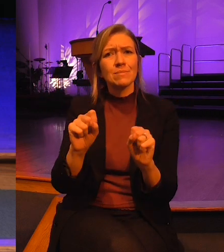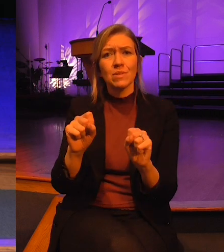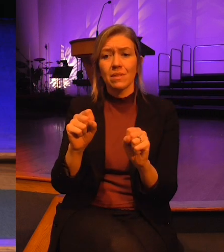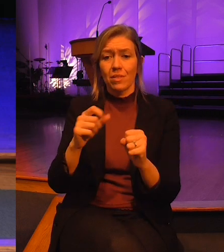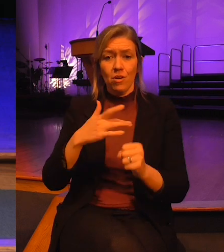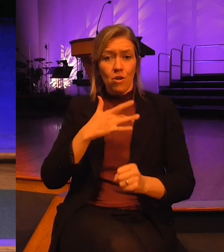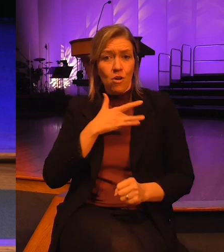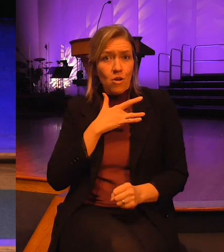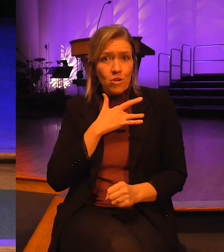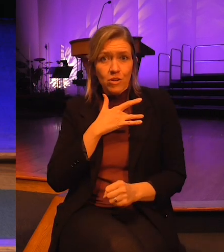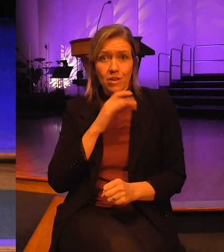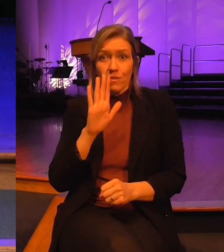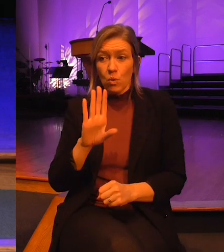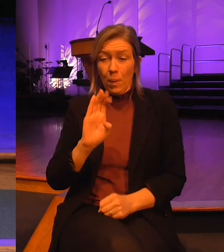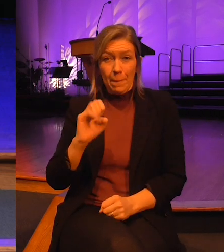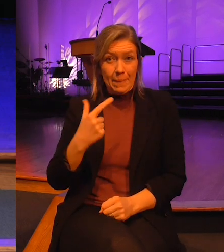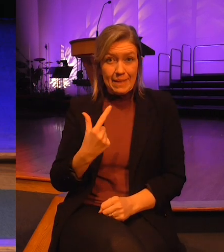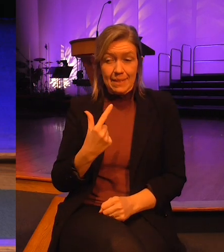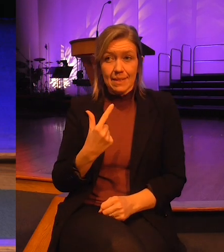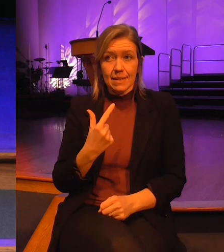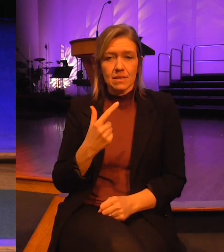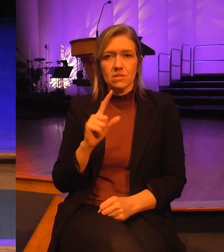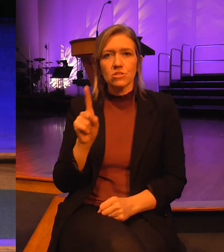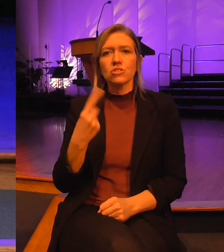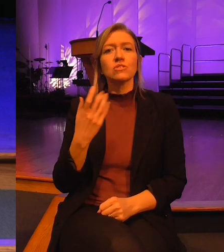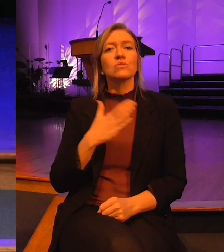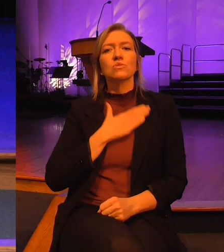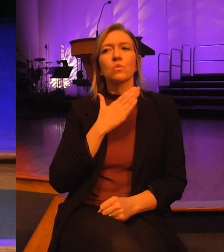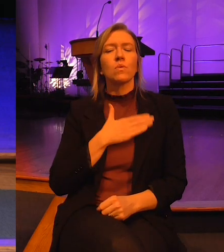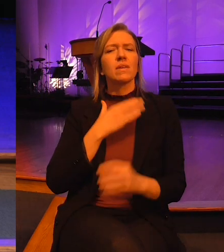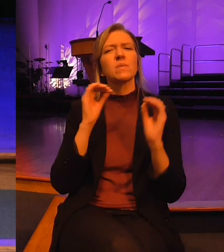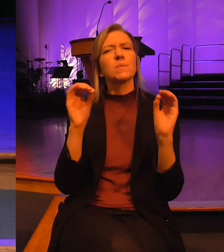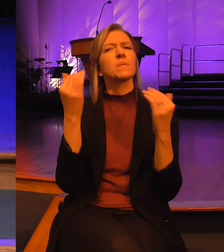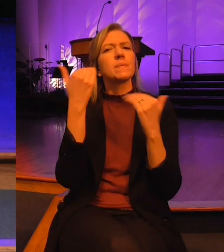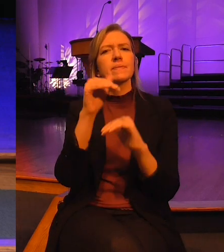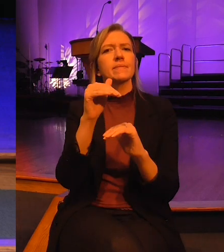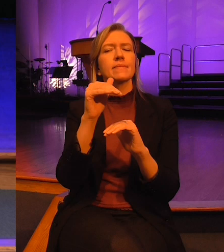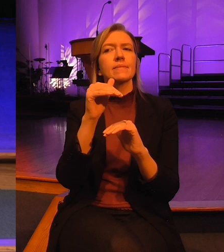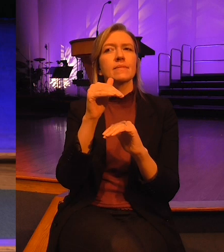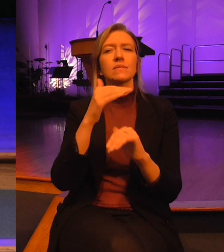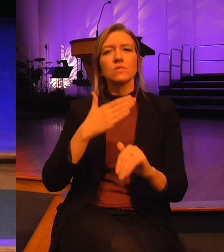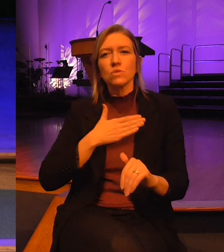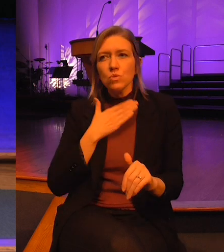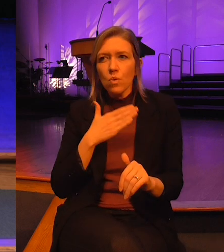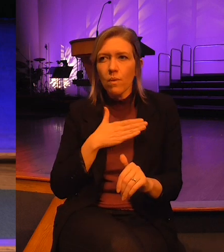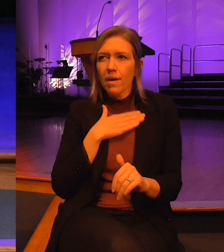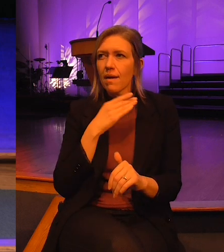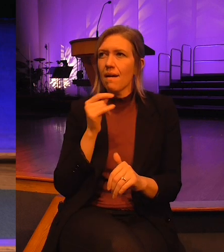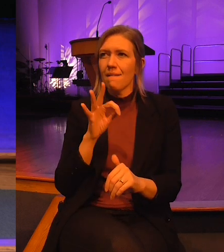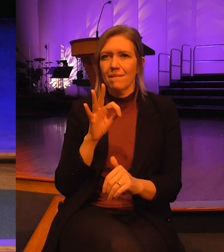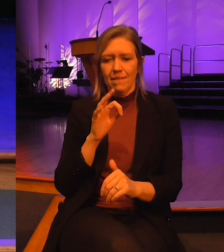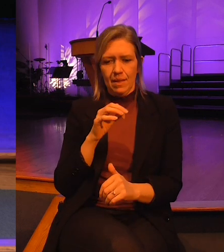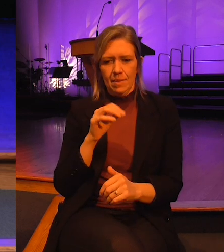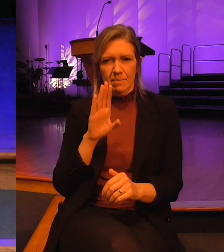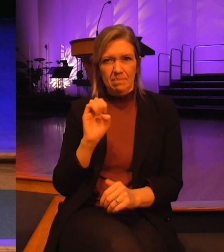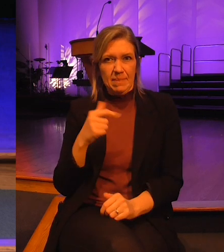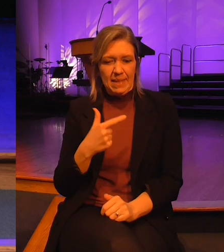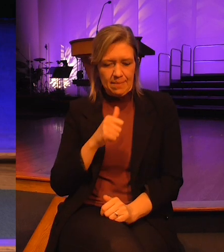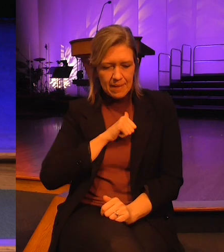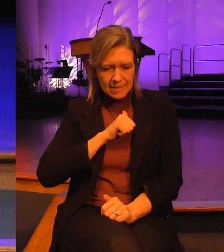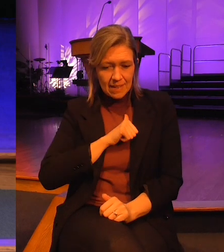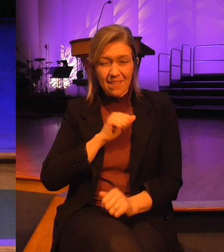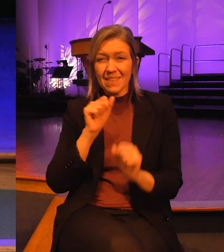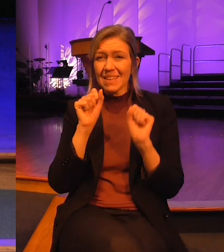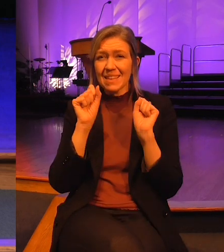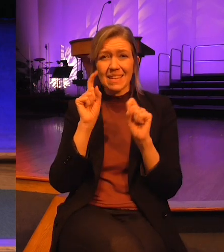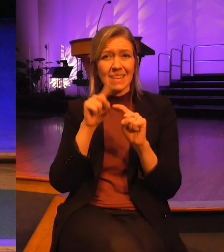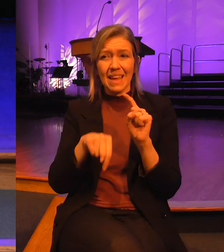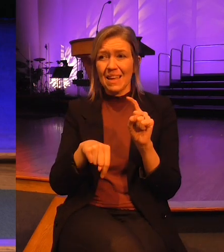alegría incondicionada, la alegría de ser en sí misma que no puede ser moldeada por ningún desafío o circunstancia